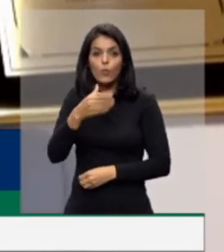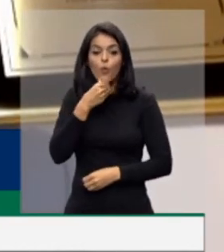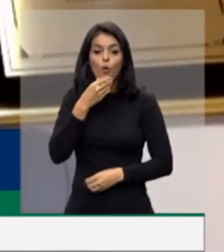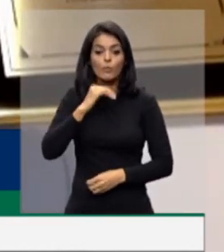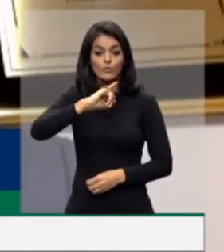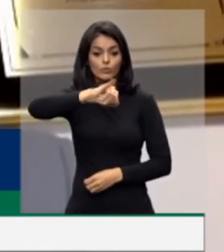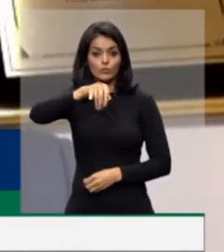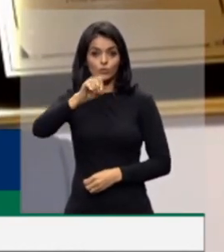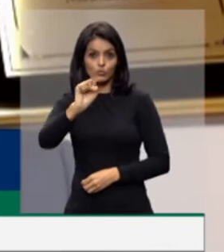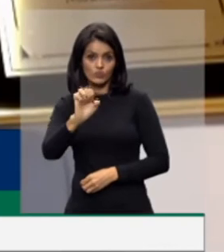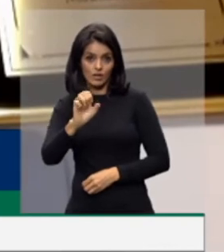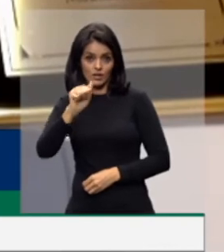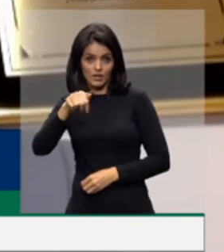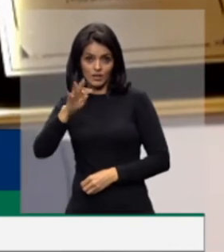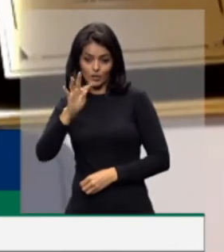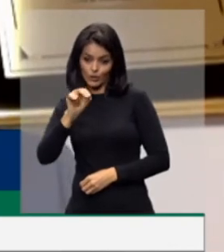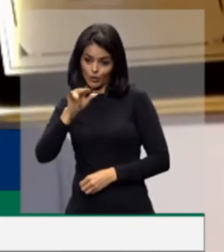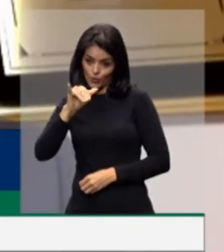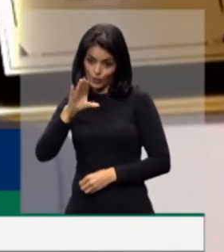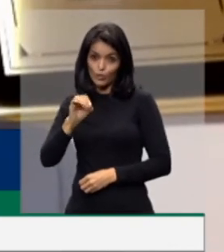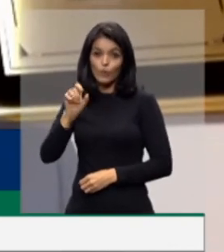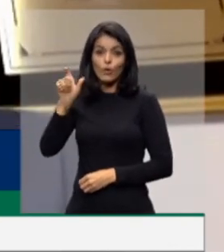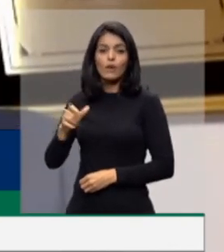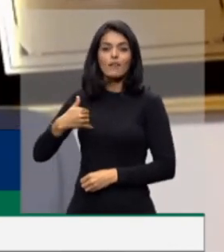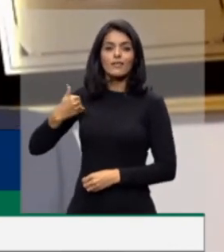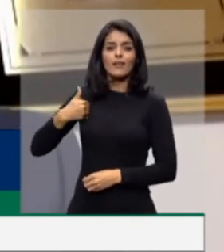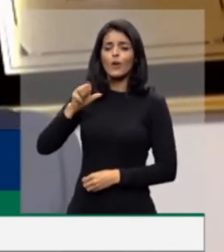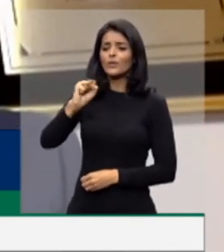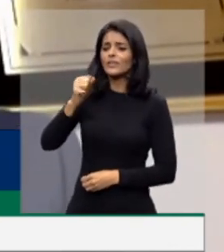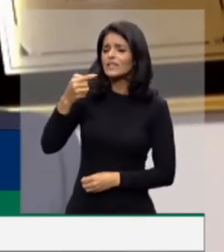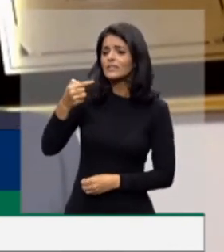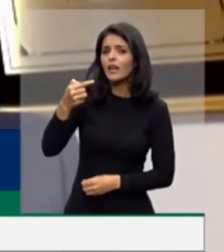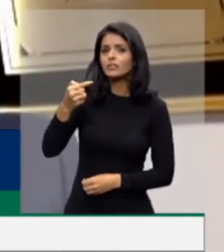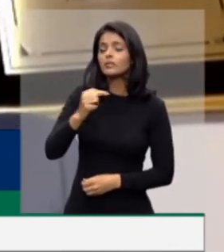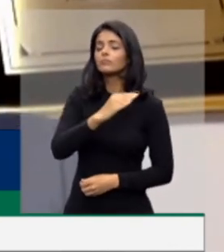COMUNICADO SOBRE O FALECIMENTO COMO ERA CONHECIDO LÁ NA CIDADE, JOSÉANTÔNIO